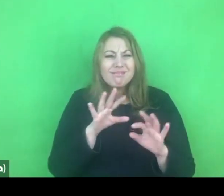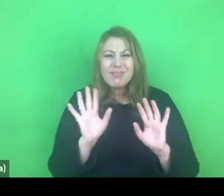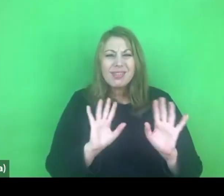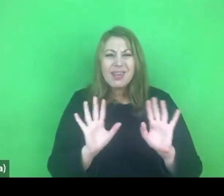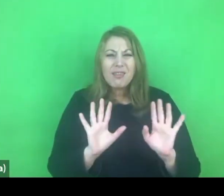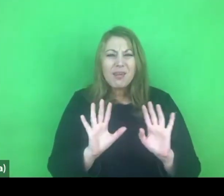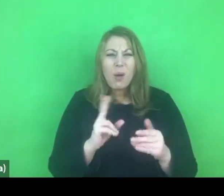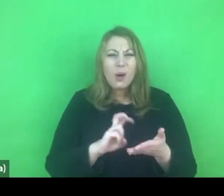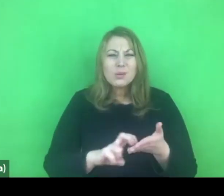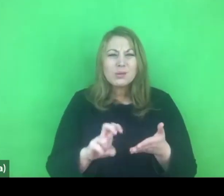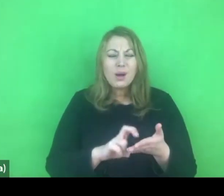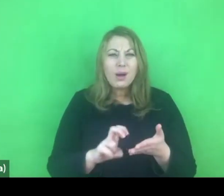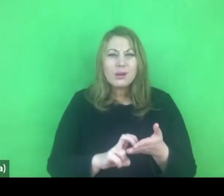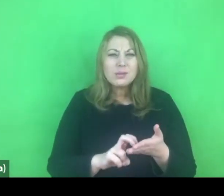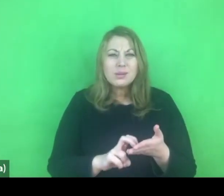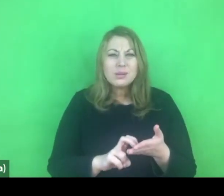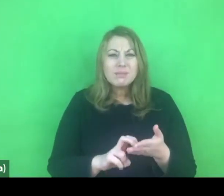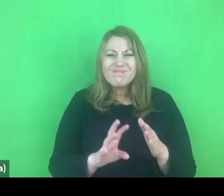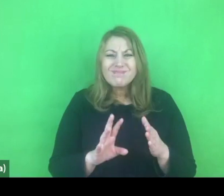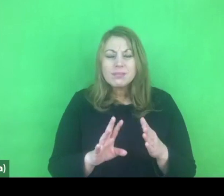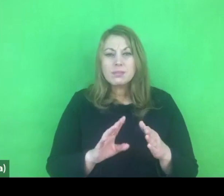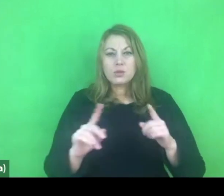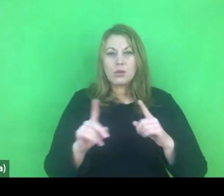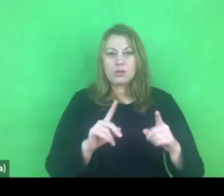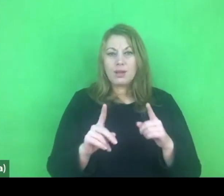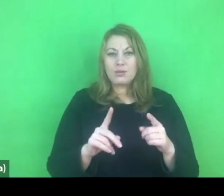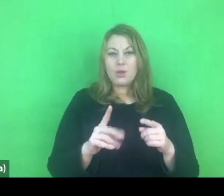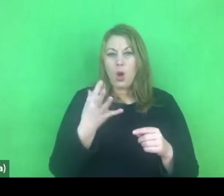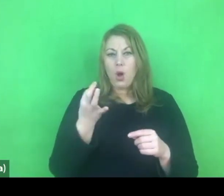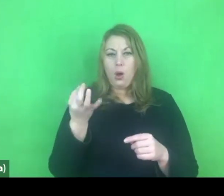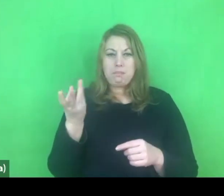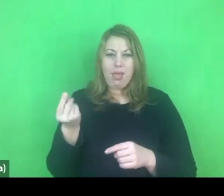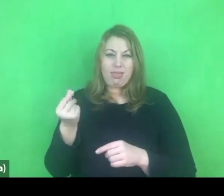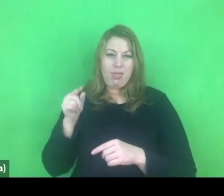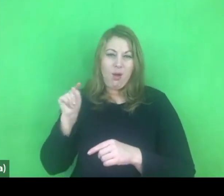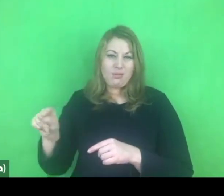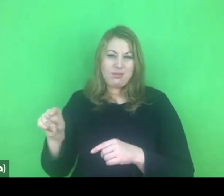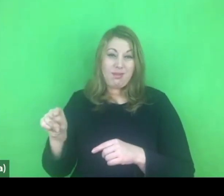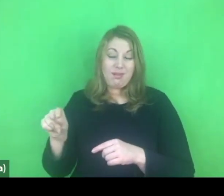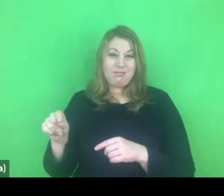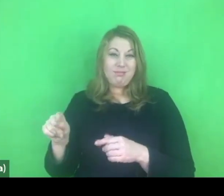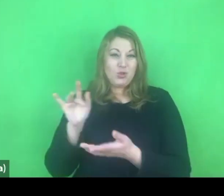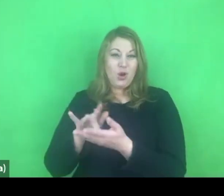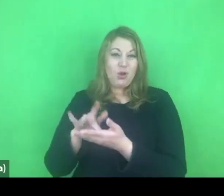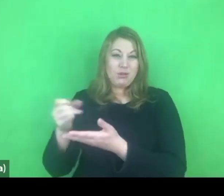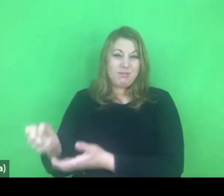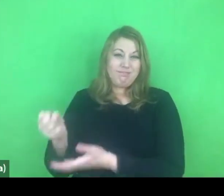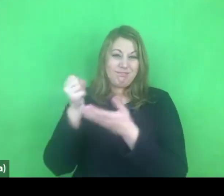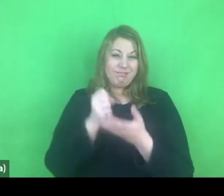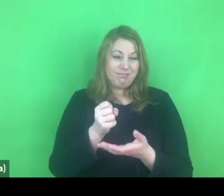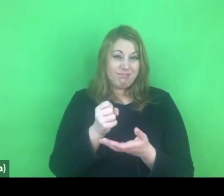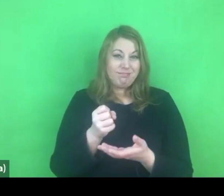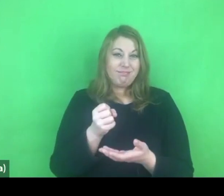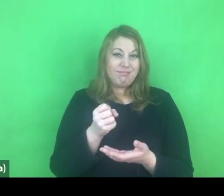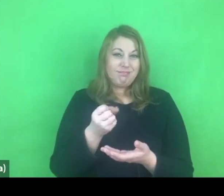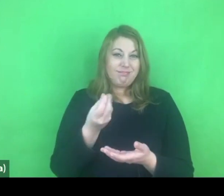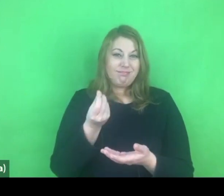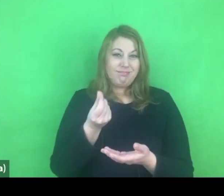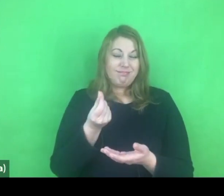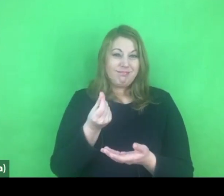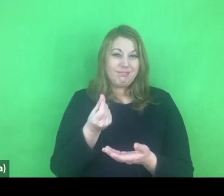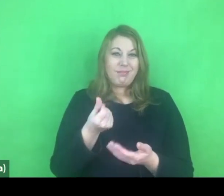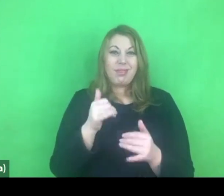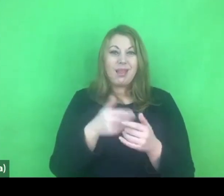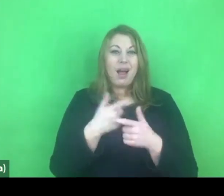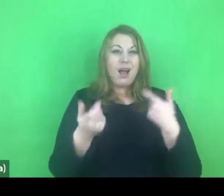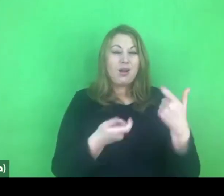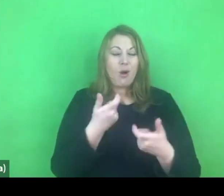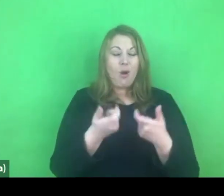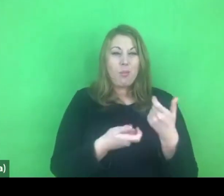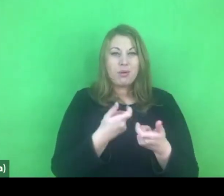to chodzi o kasę, czyli o pieniądze, o środki, które są związane z realizacją programów lokalnych.